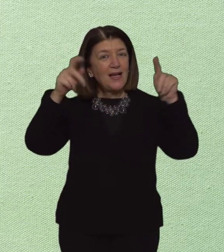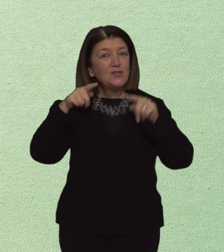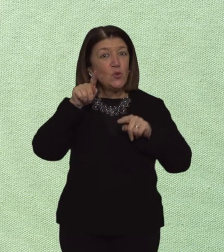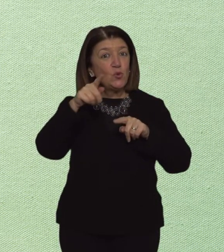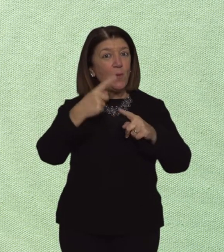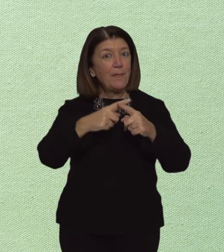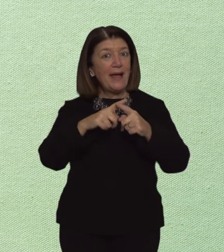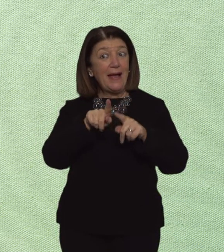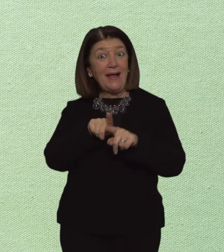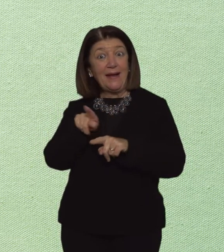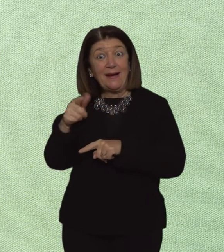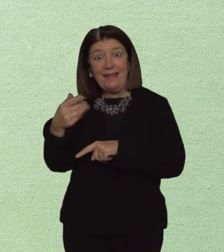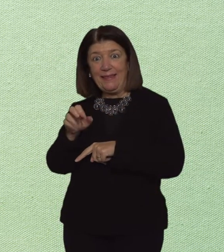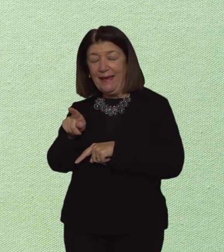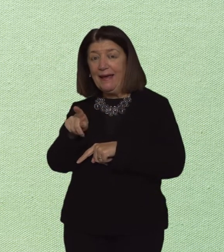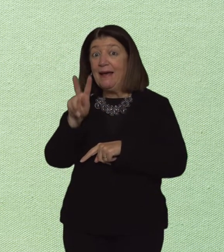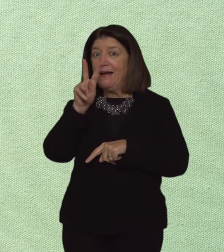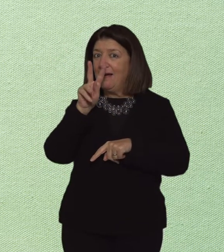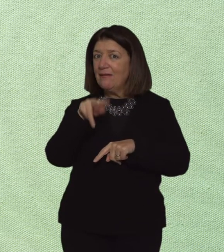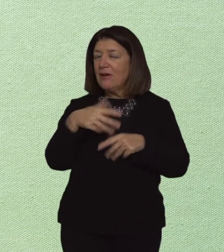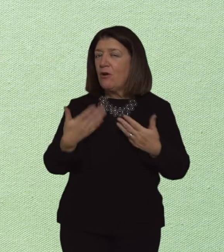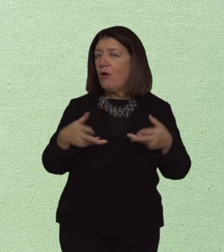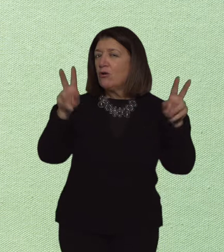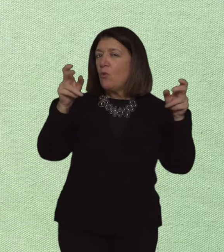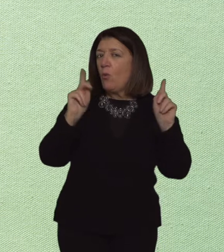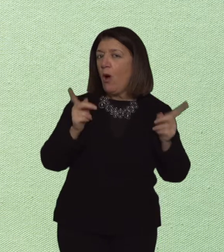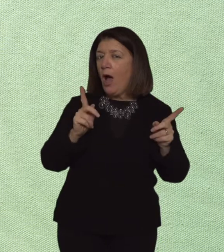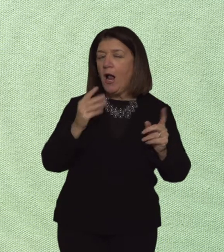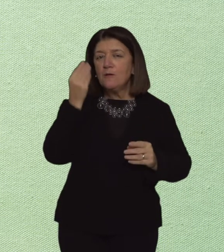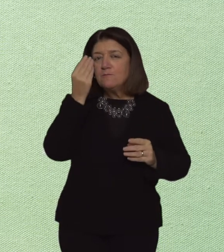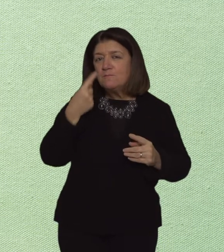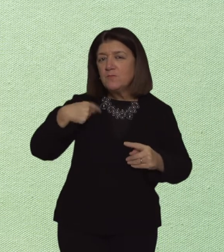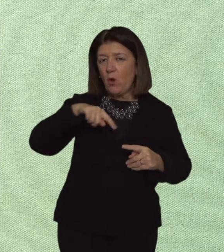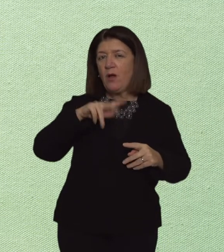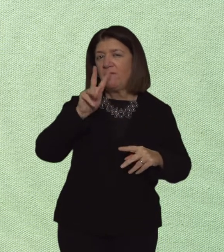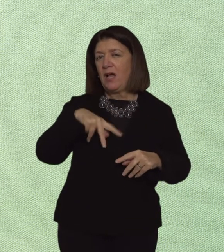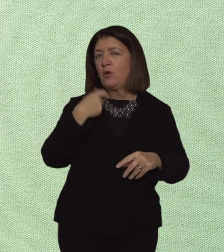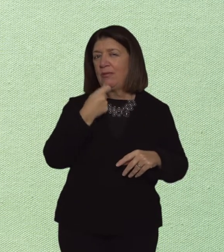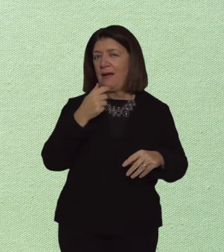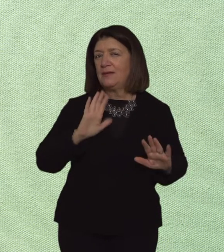portiamo una tematica che secondo noi è molto interessante, anche dovuto a un